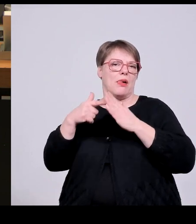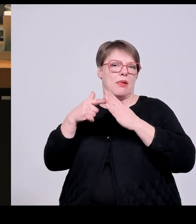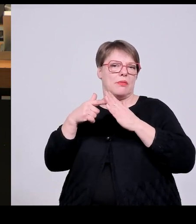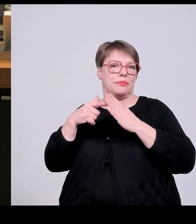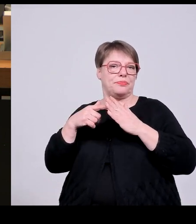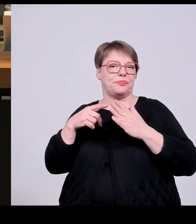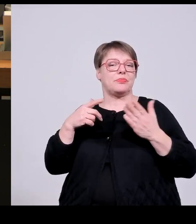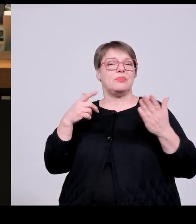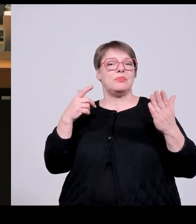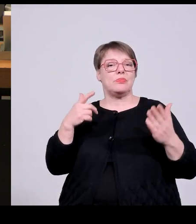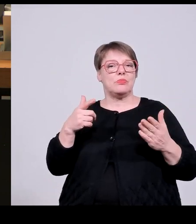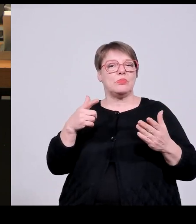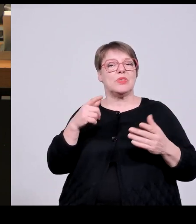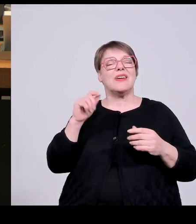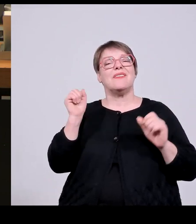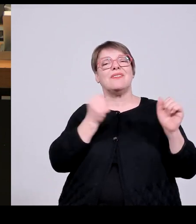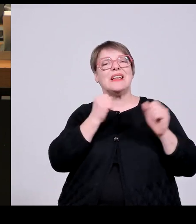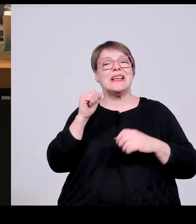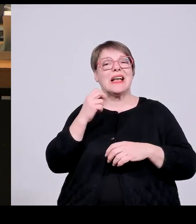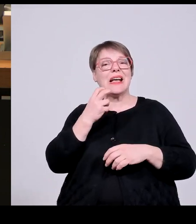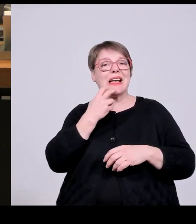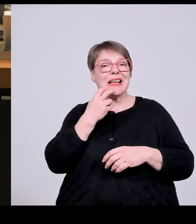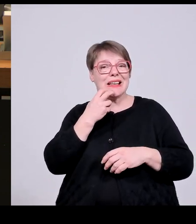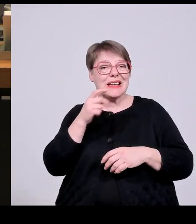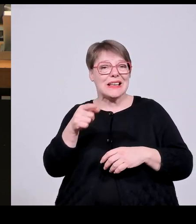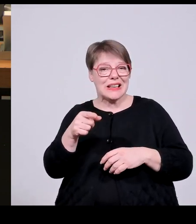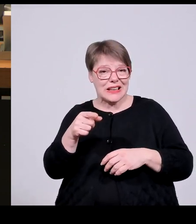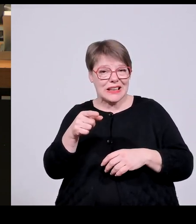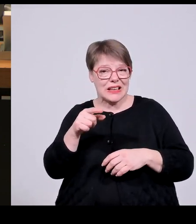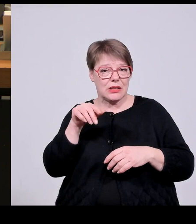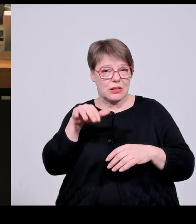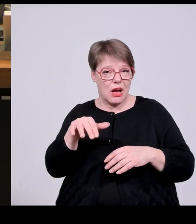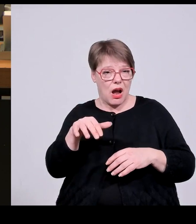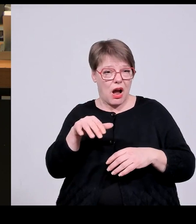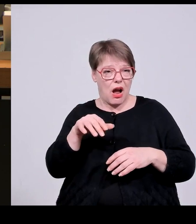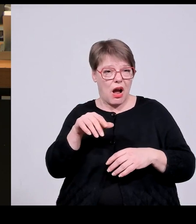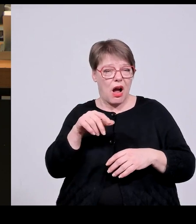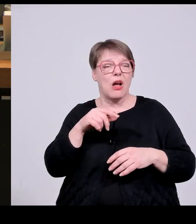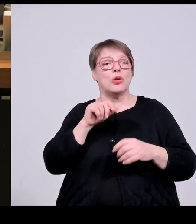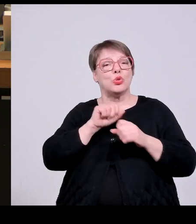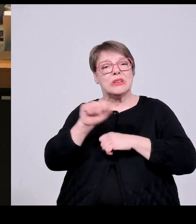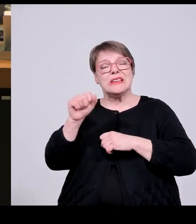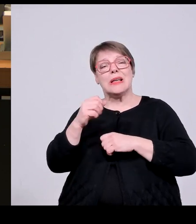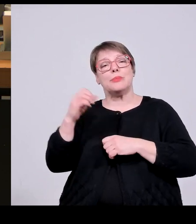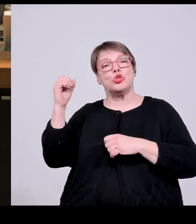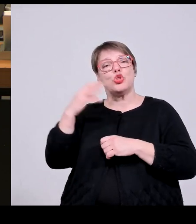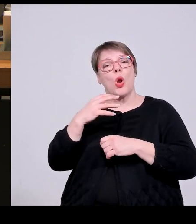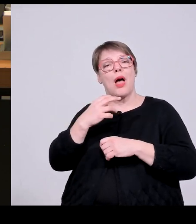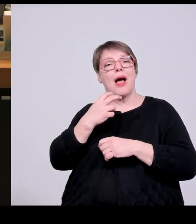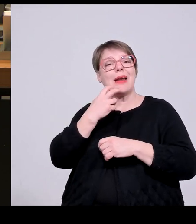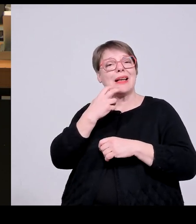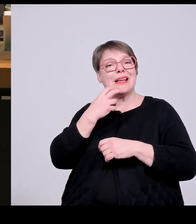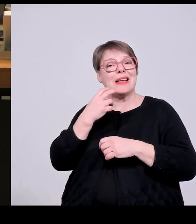mindestens 35 % sind. Das liegt auch an der jetzigen Bundesregierung. Hier wurden bereits viele Festung von 16